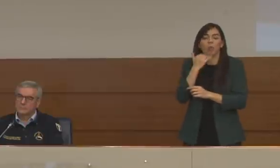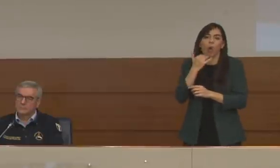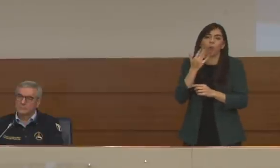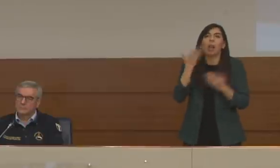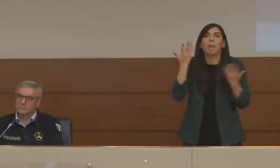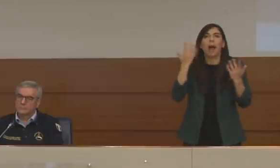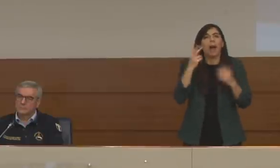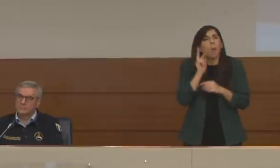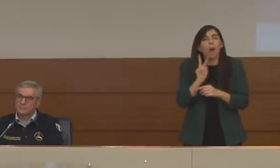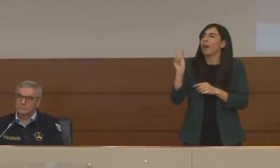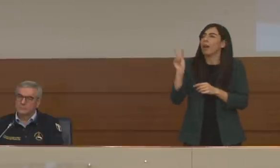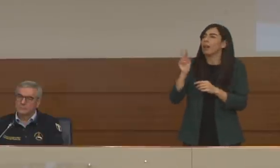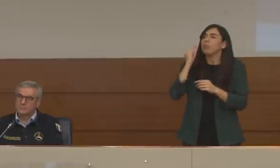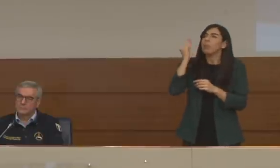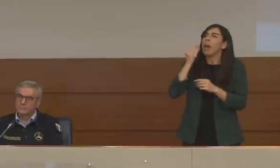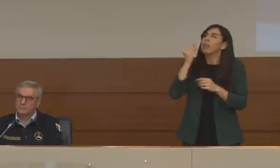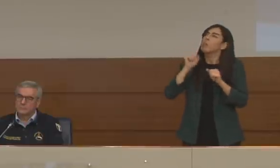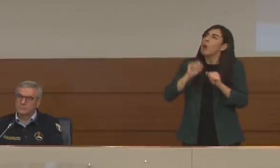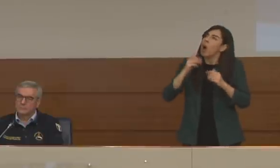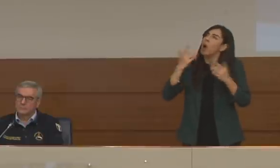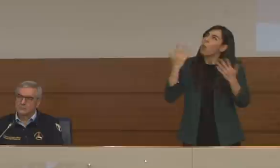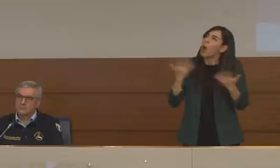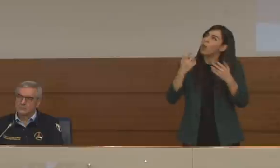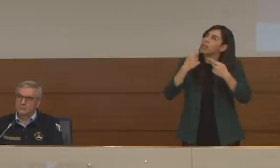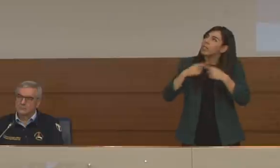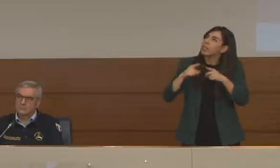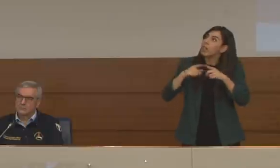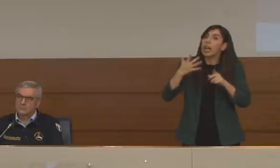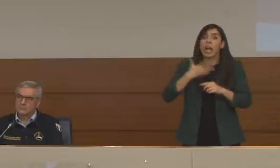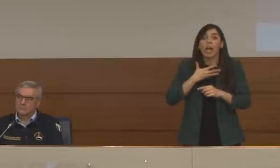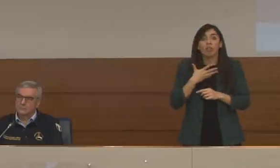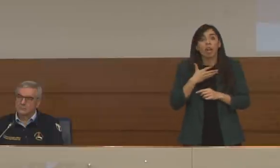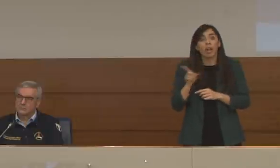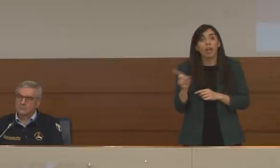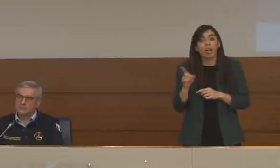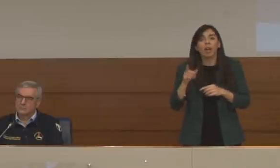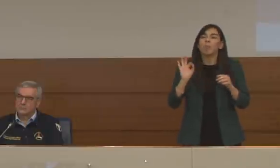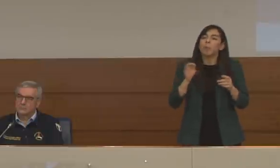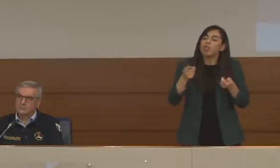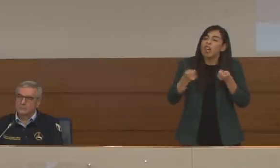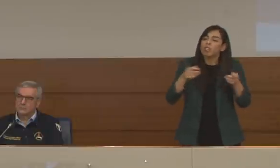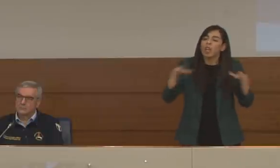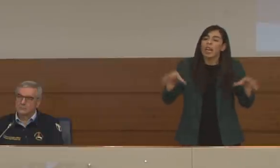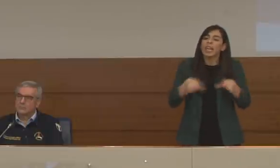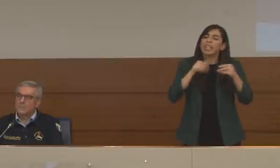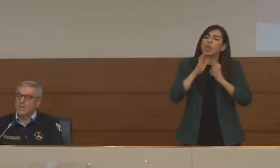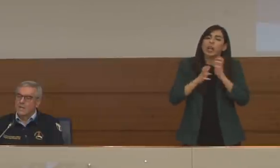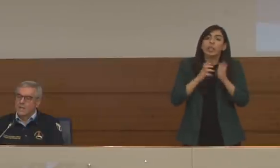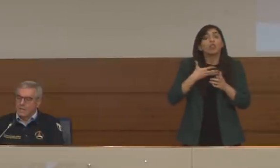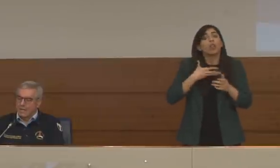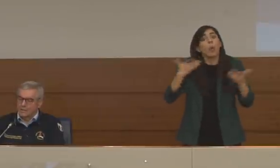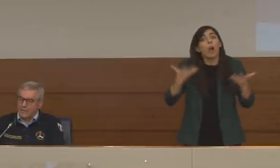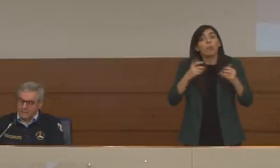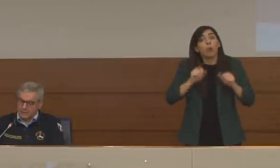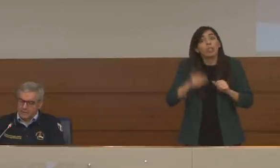fatto diversamente nella gestione, diciamo, iniziale della della crisi?